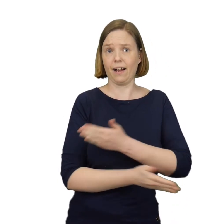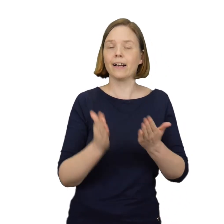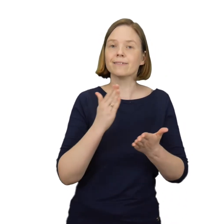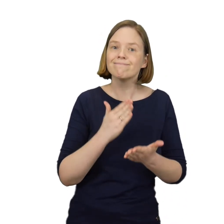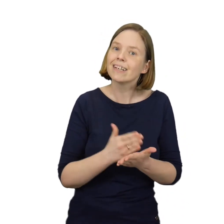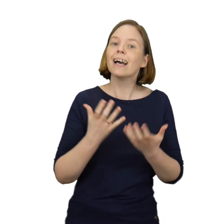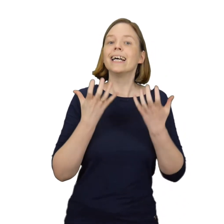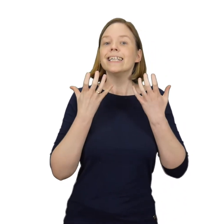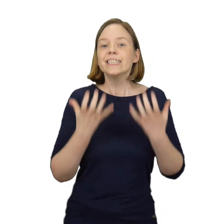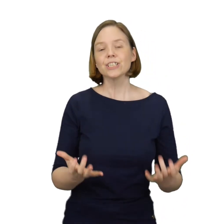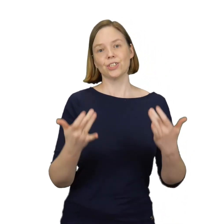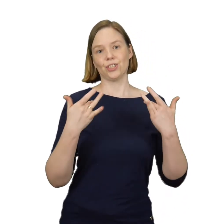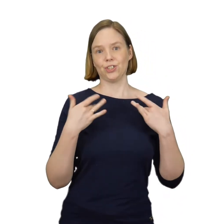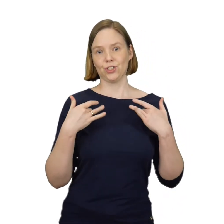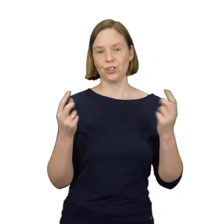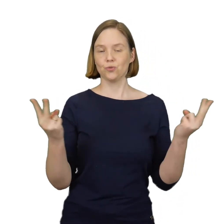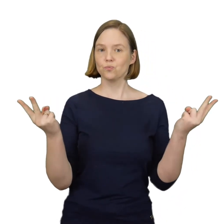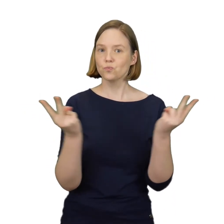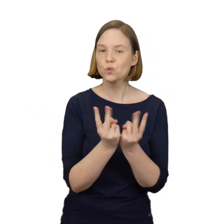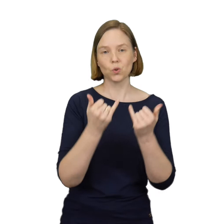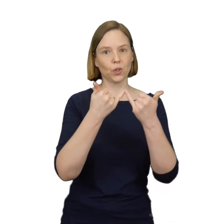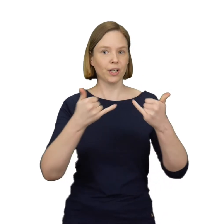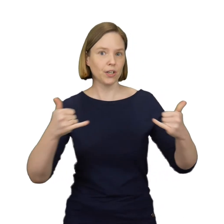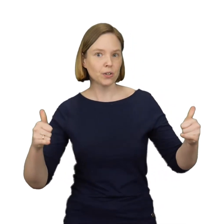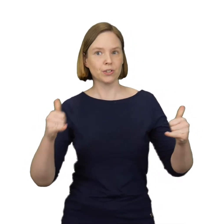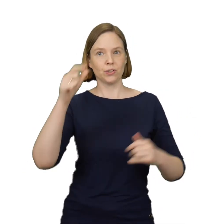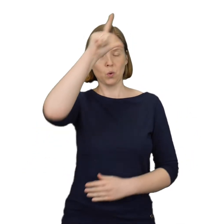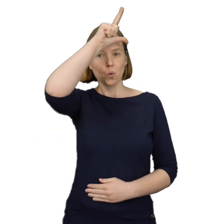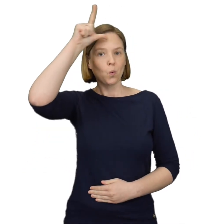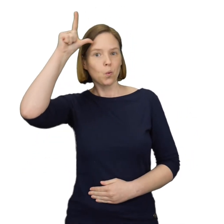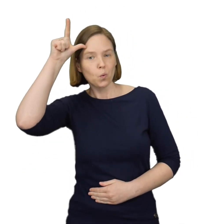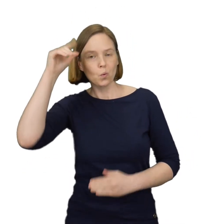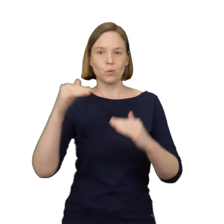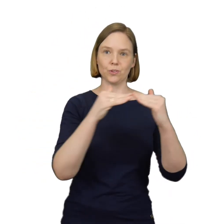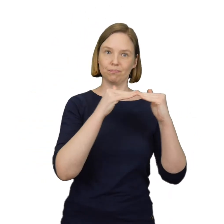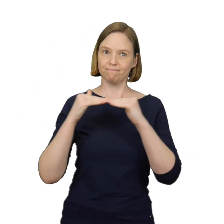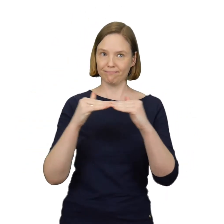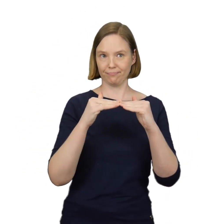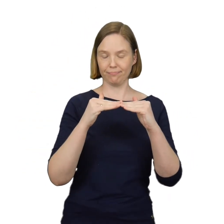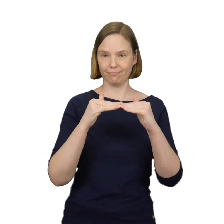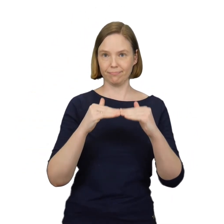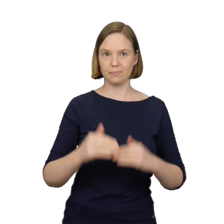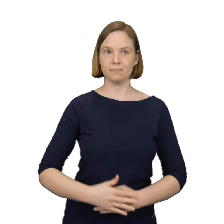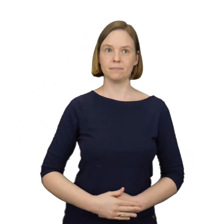Raczej uprawnień do funkcjonowania w społeczeństwie na równi z innymi.